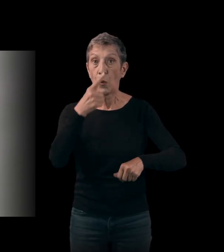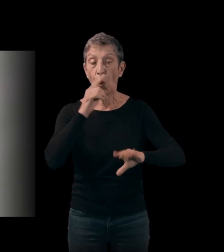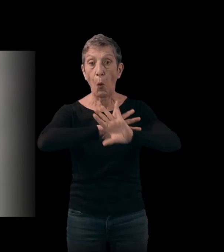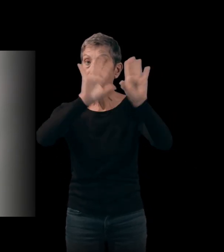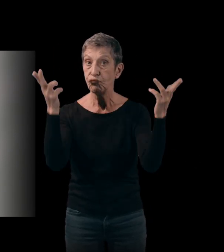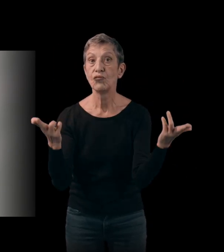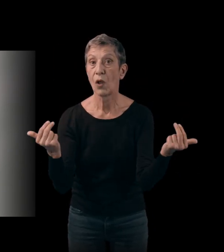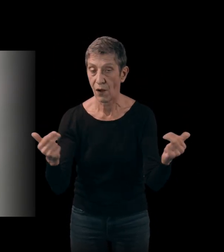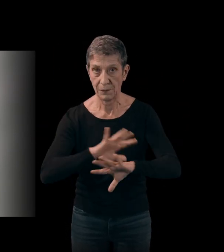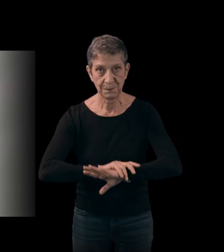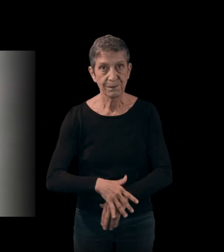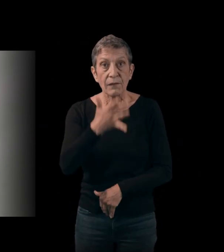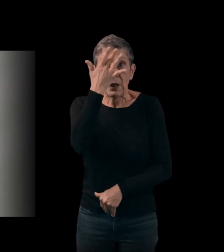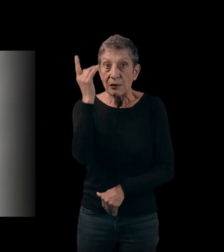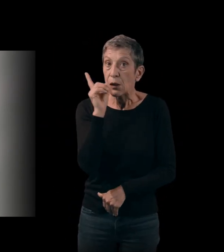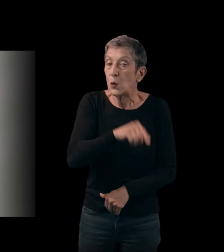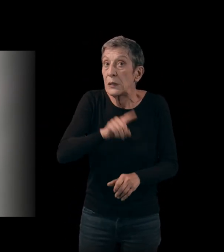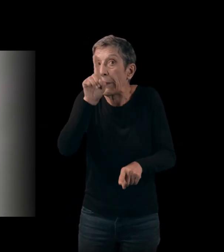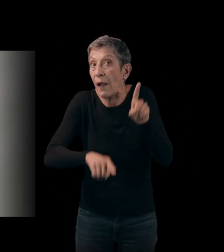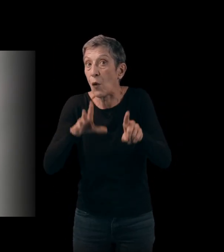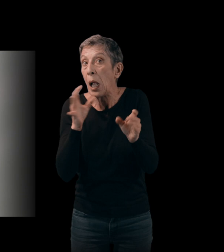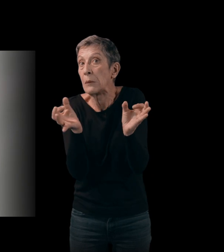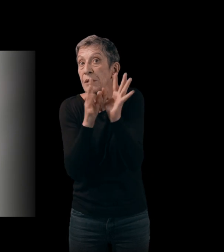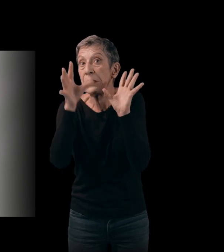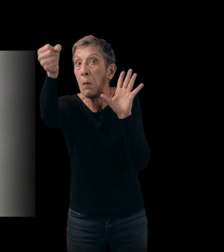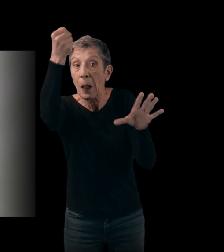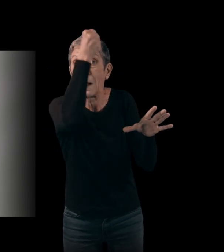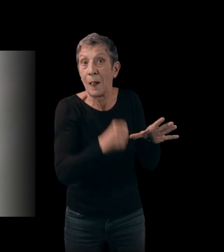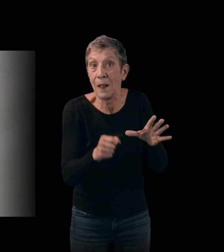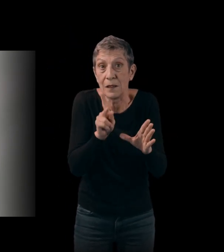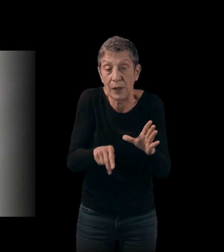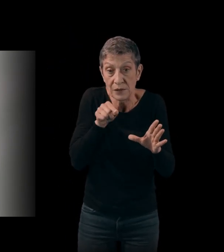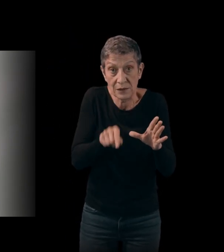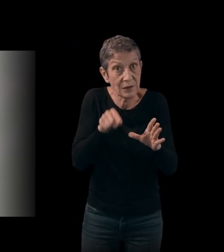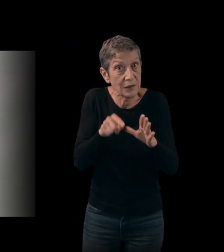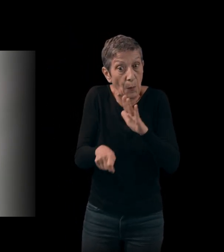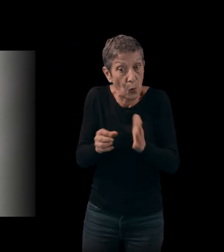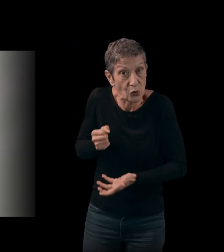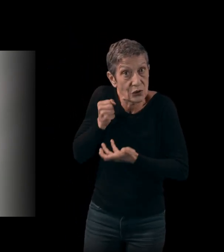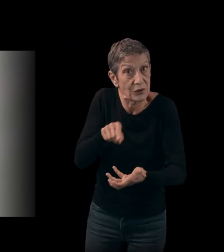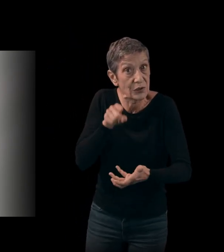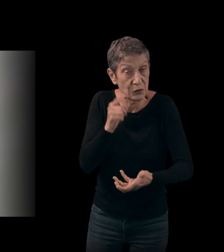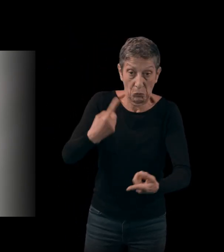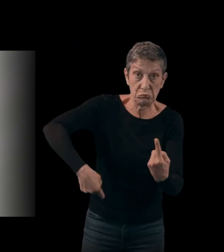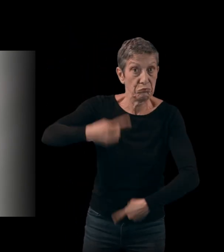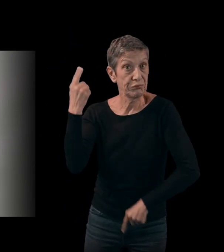Saint-Denis y envoyait quelques exceptions ambulantes, des petits boursiers qui deviendraient grands et qui, comme Paul,